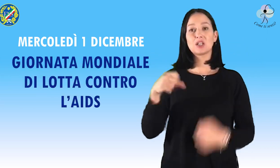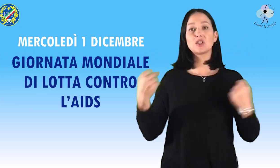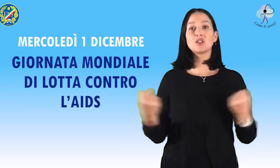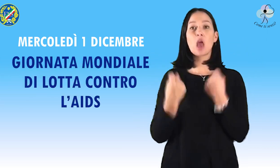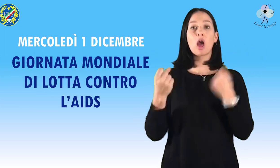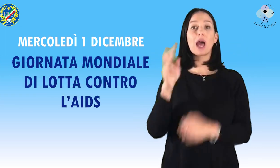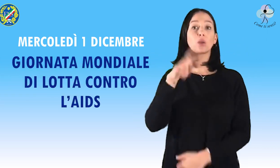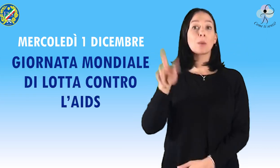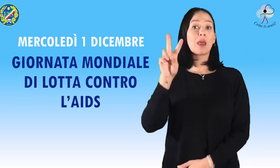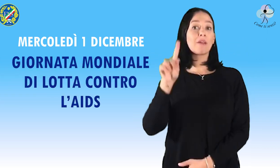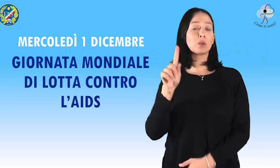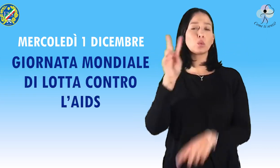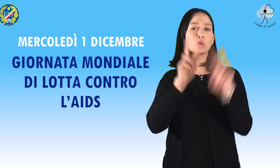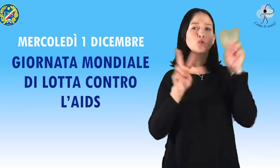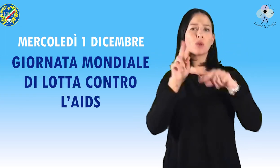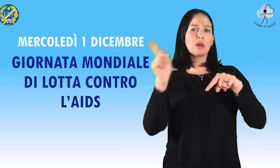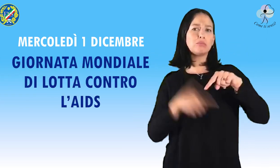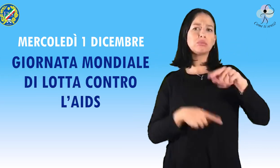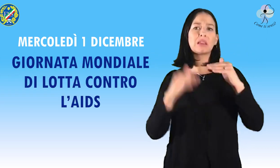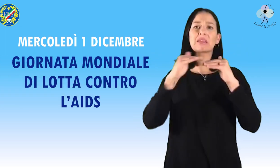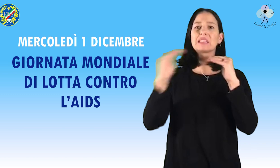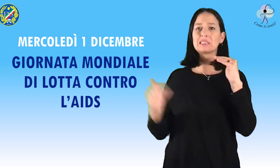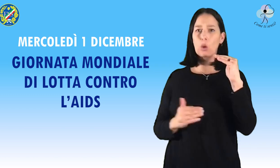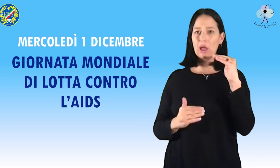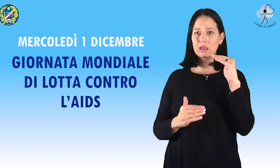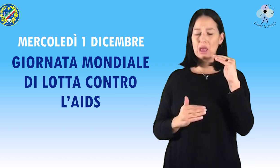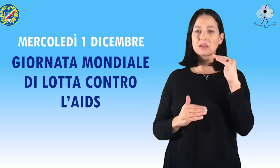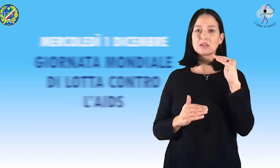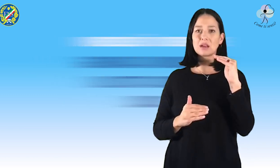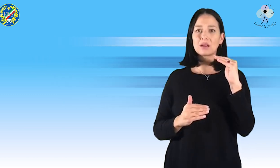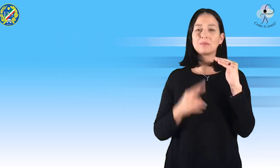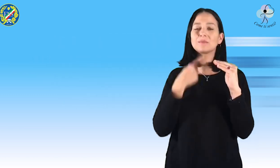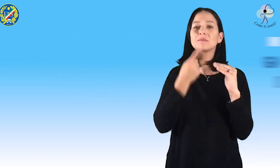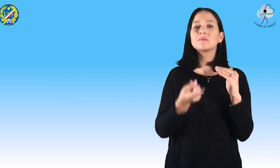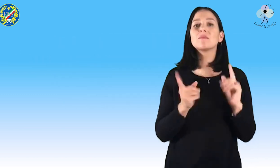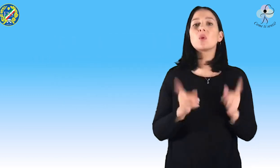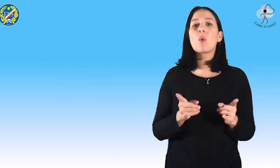Lo slogan di questo anno è ispirato alla necessità di porre fine alle disuguaglianze nel mondo e dice: